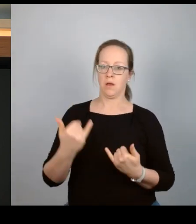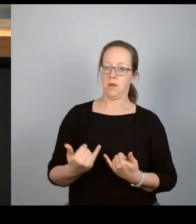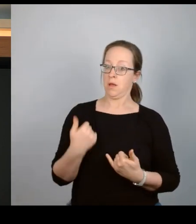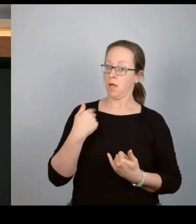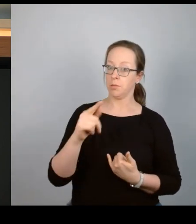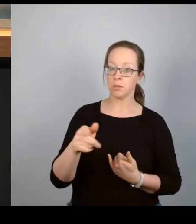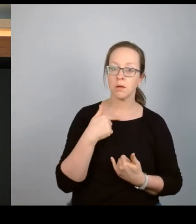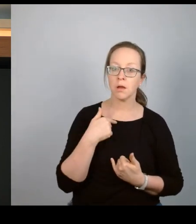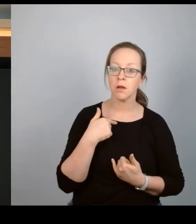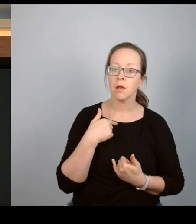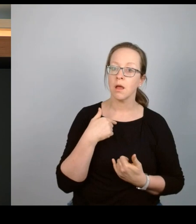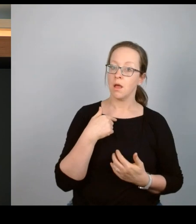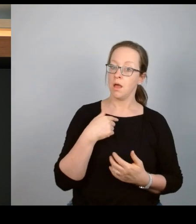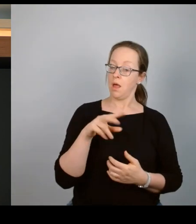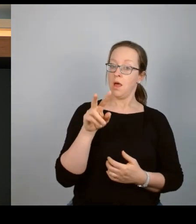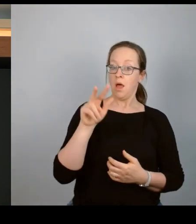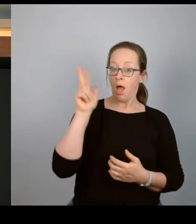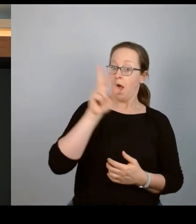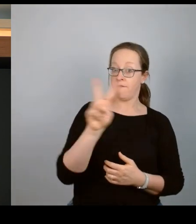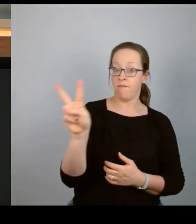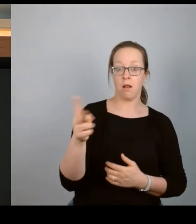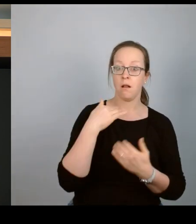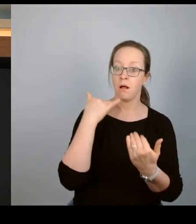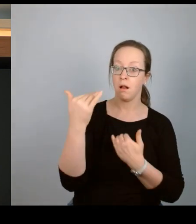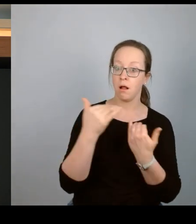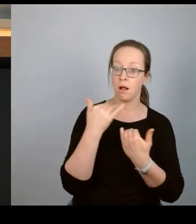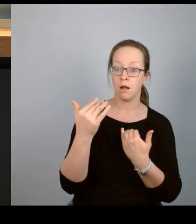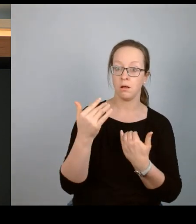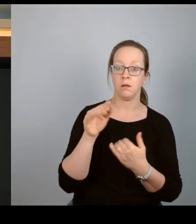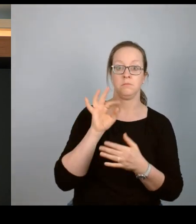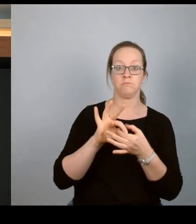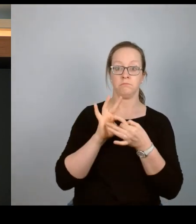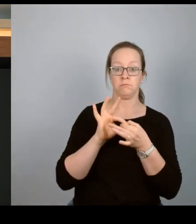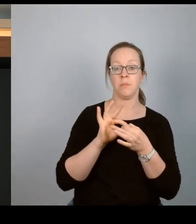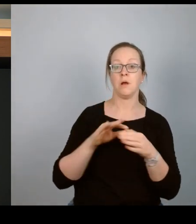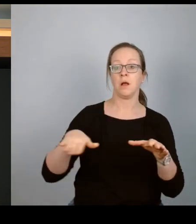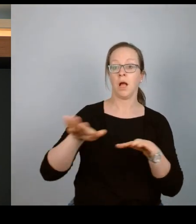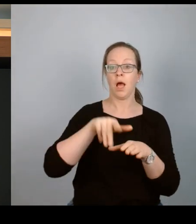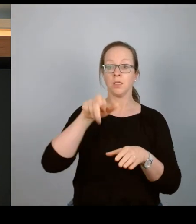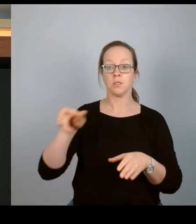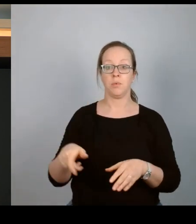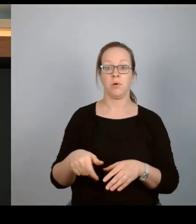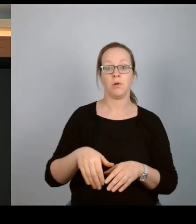für Datenschutz und Informationsfreiheit. Durch die Zuständigkeitsregeln in der DSGVO kommt auf ihre